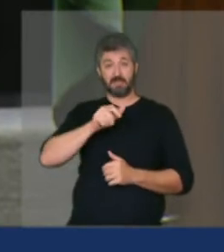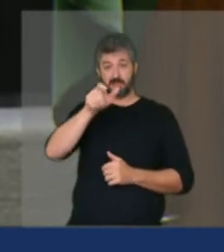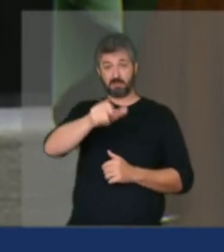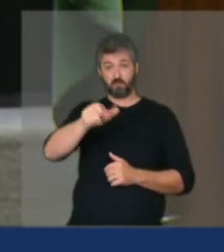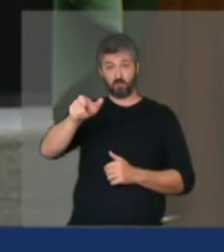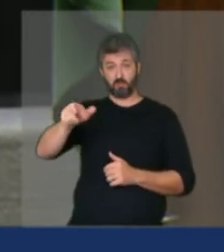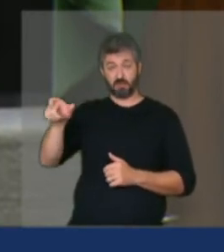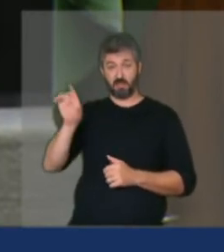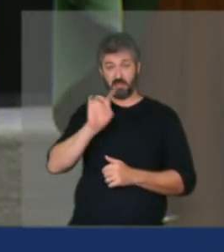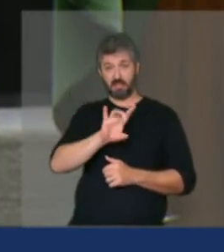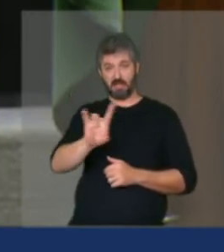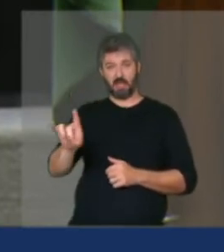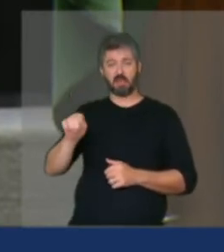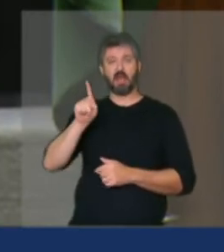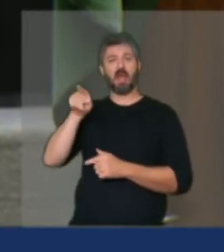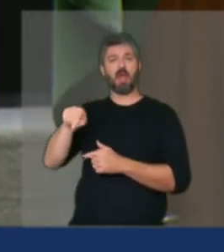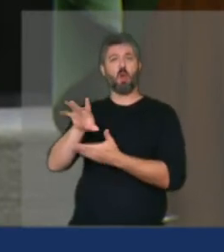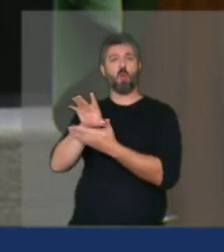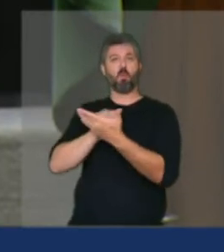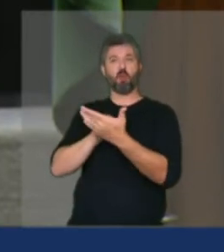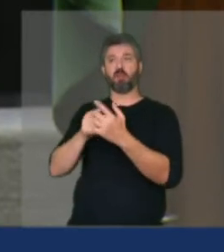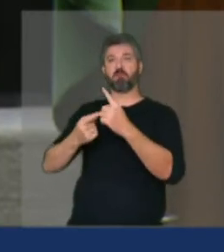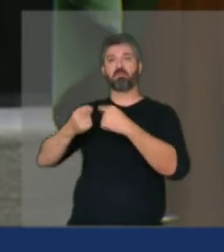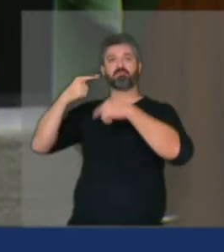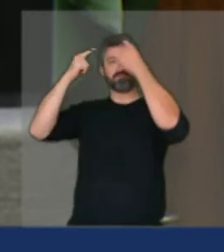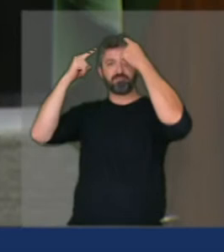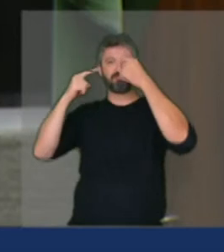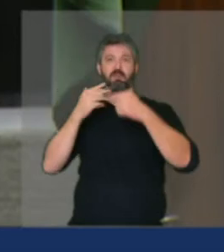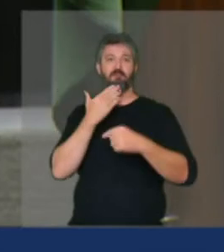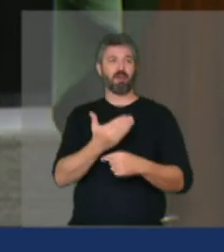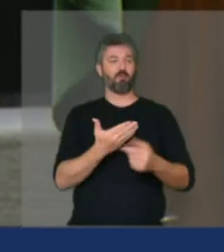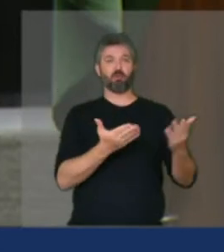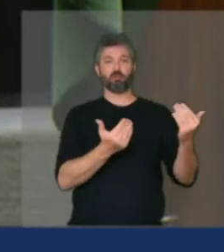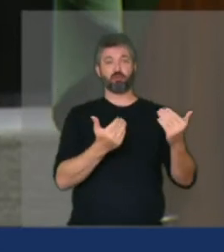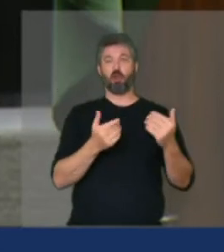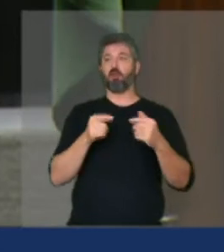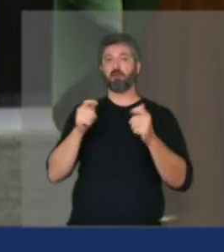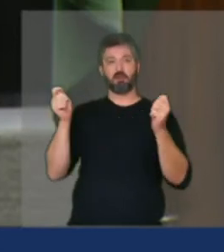EXEMPLO DE SUPERAÇÃO PARA A NOSSA JUVENTUDE, PARA AS NOSSAS MULHERES BRASILEIRAS